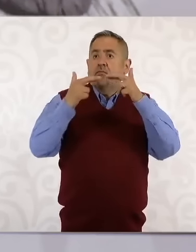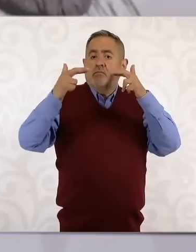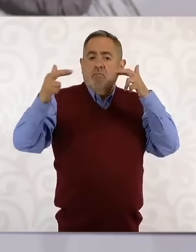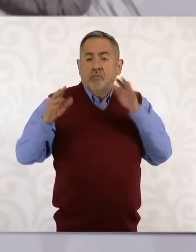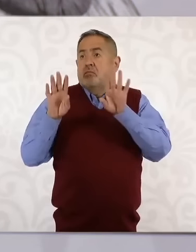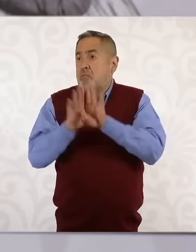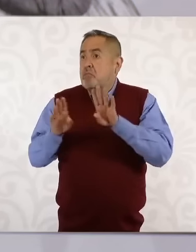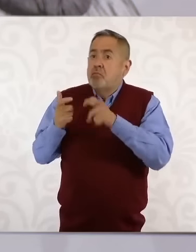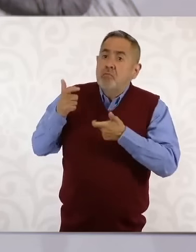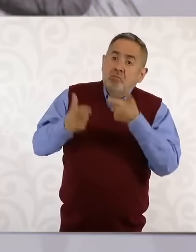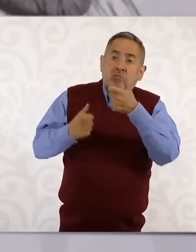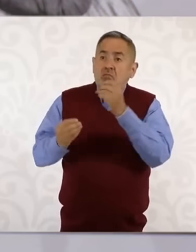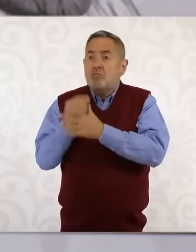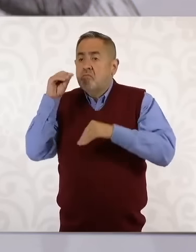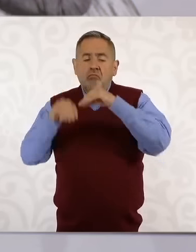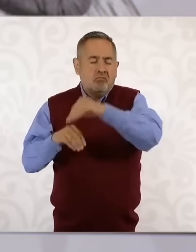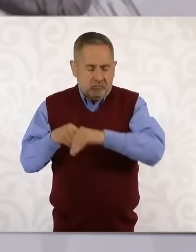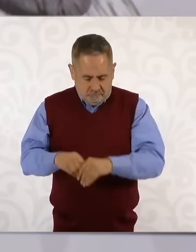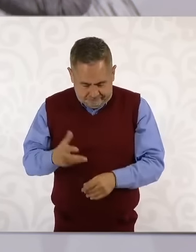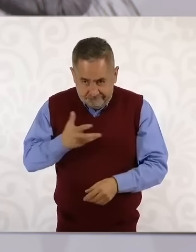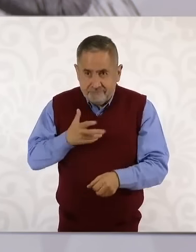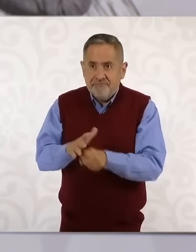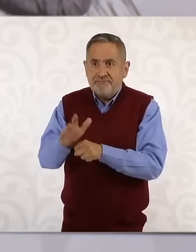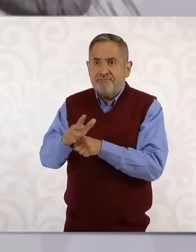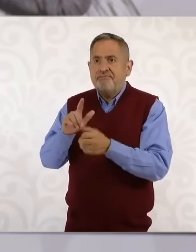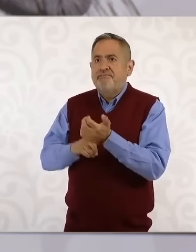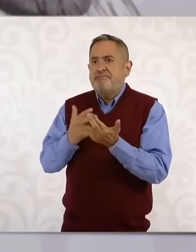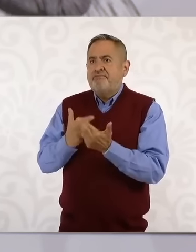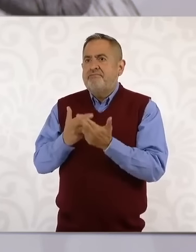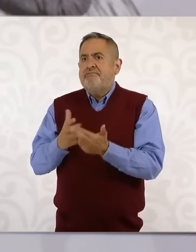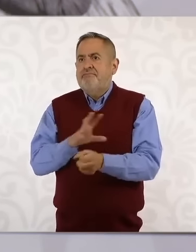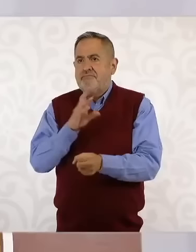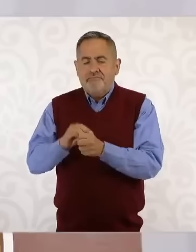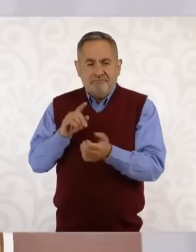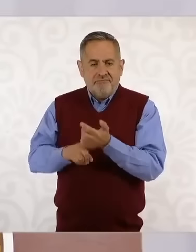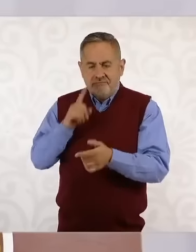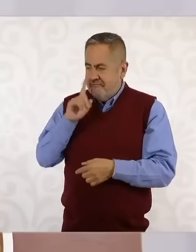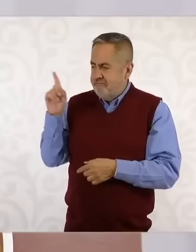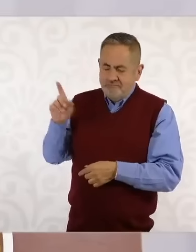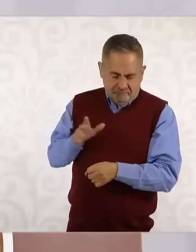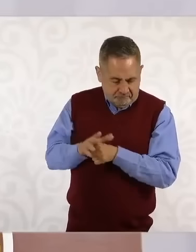financiar nuevas líneas de transmisión, el fortalecimiento, la conducción de Ahí está.